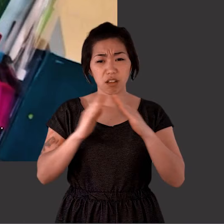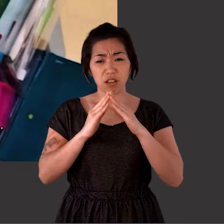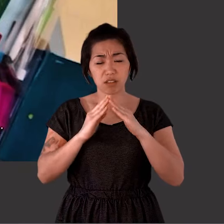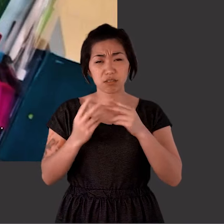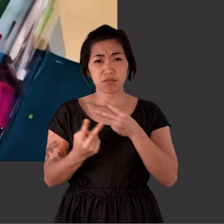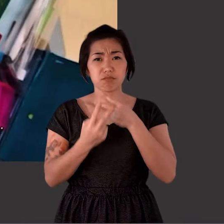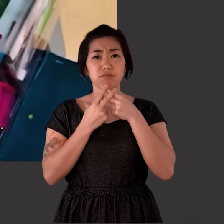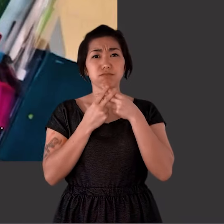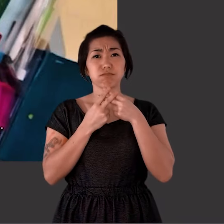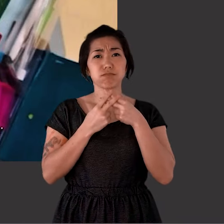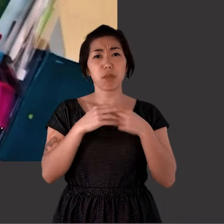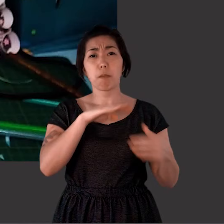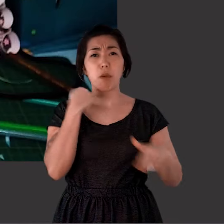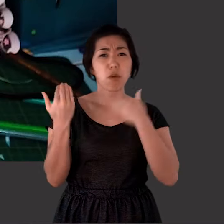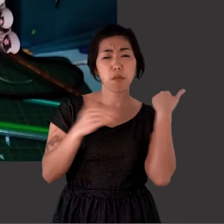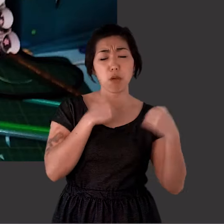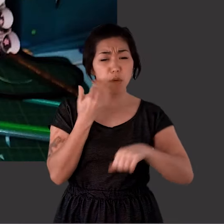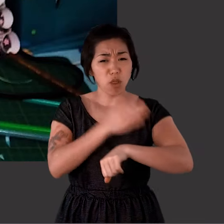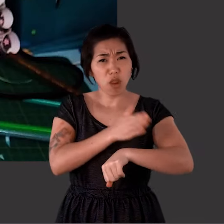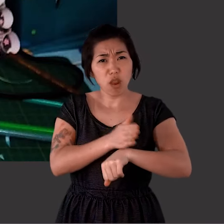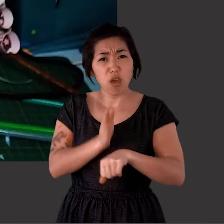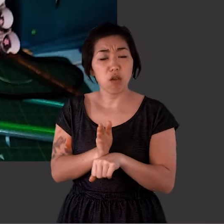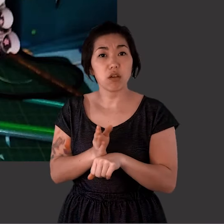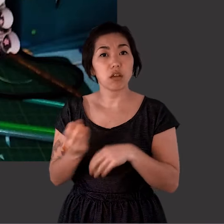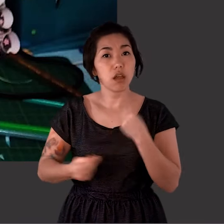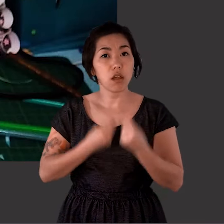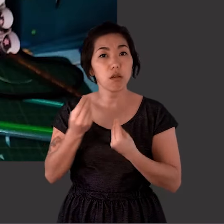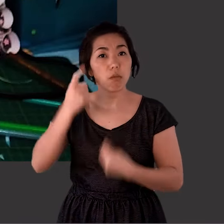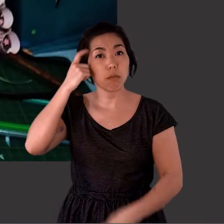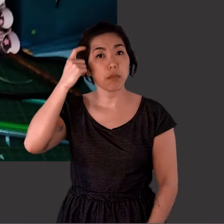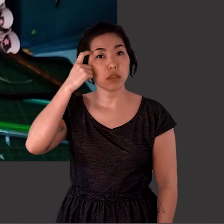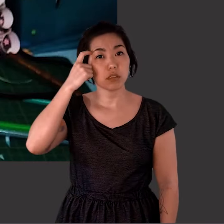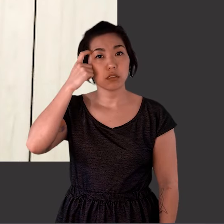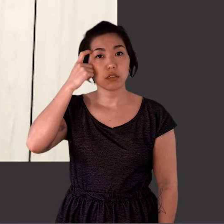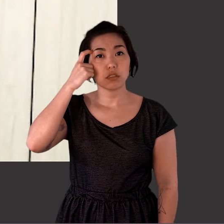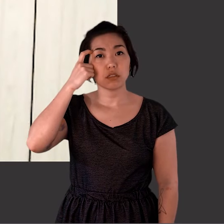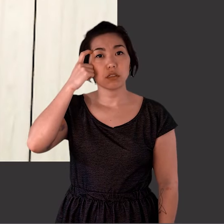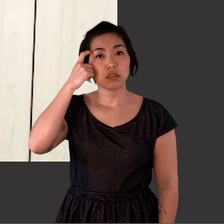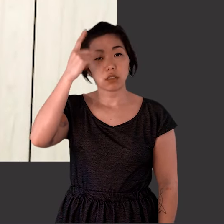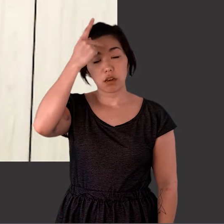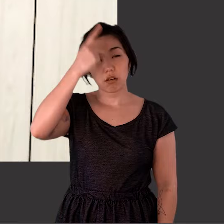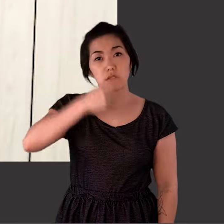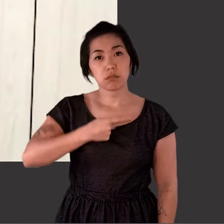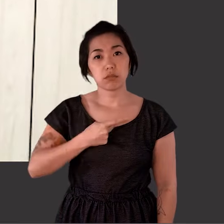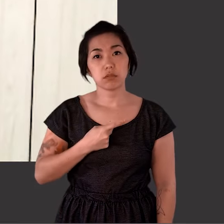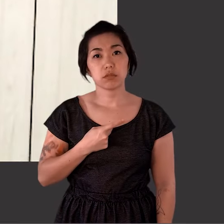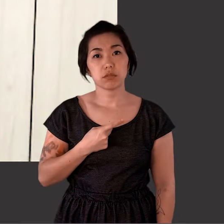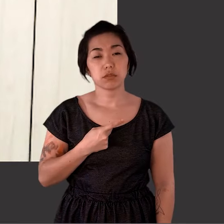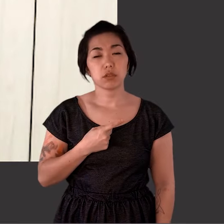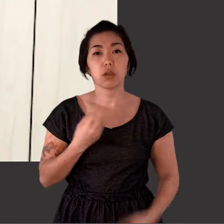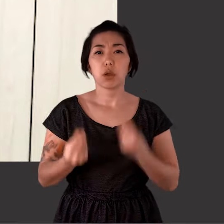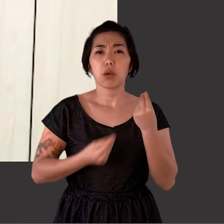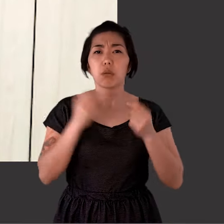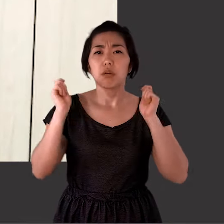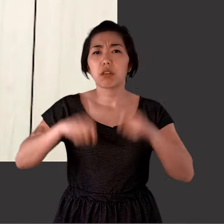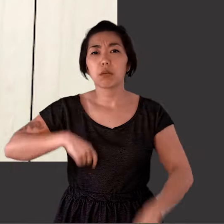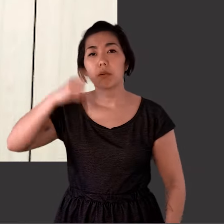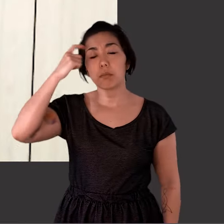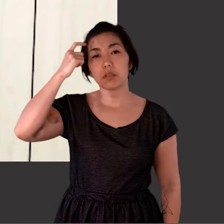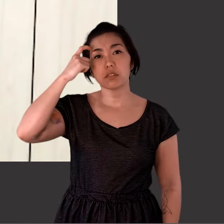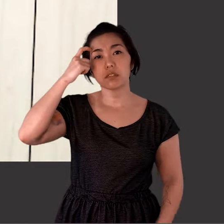Com óbitos a cada segundo, como podemos pensar em nós mesmos, como podemos pensar em sair?